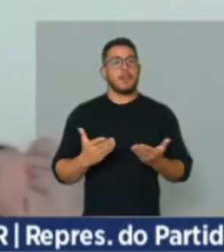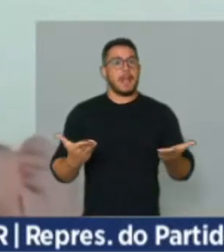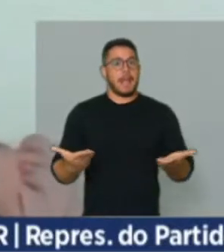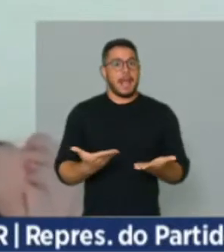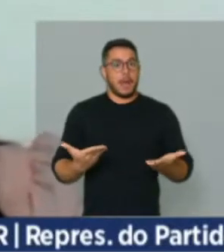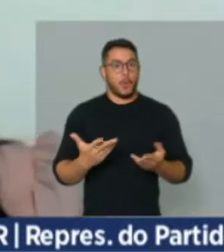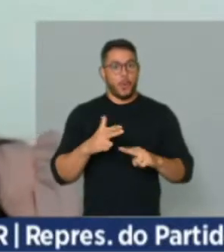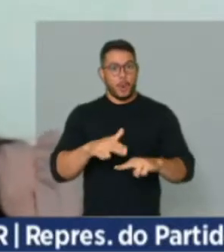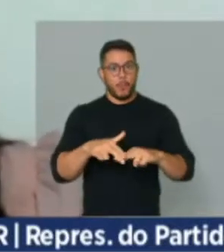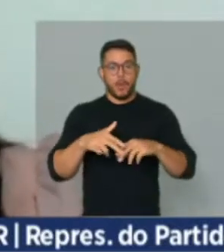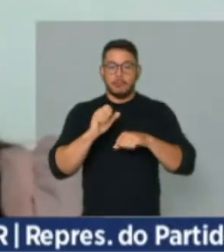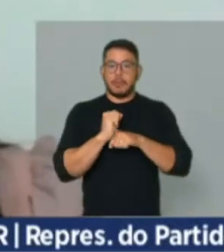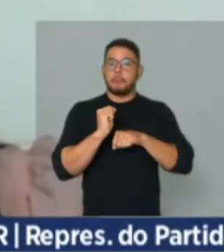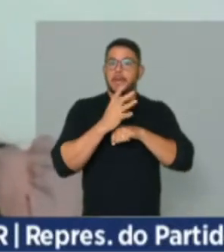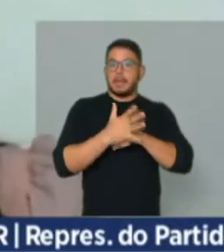PARA O USO DA INTERNET COMO FERRAMENTA COTIDIANA, TAMBÉM